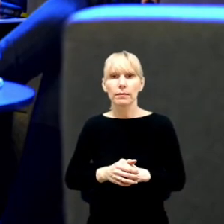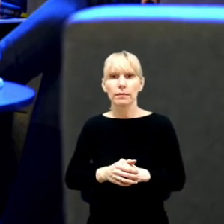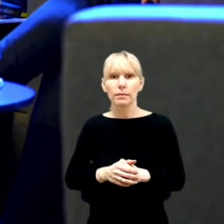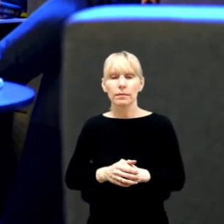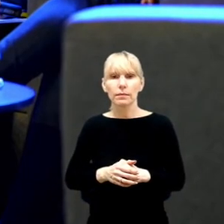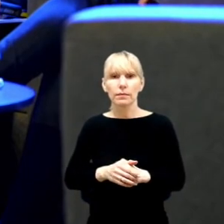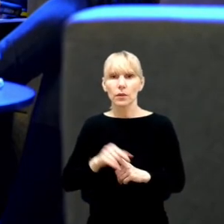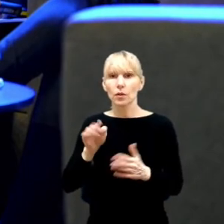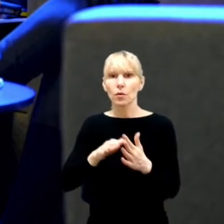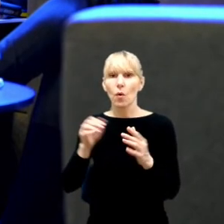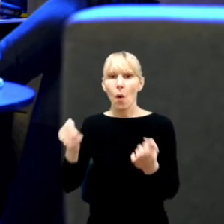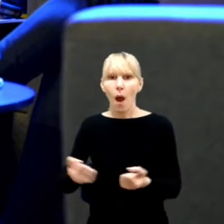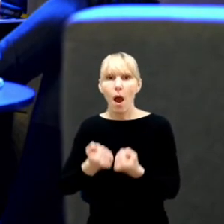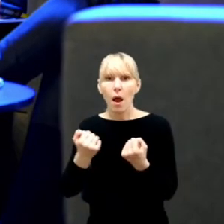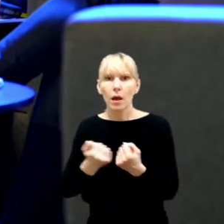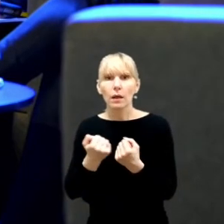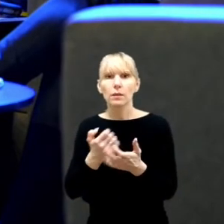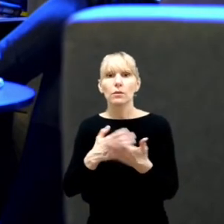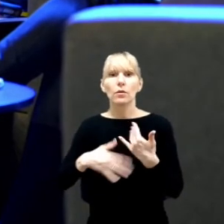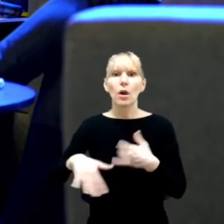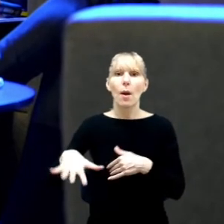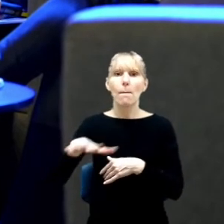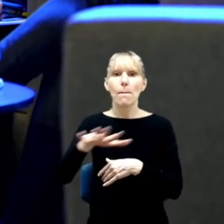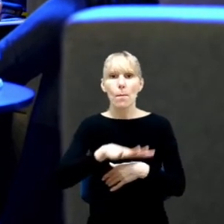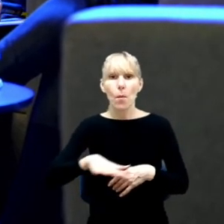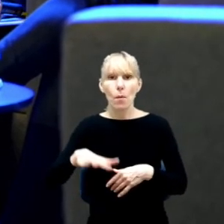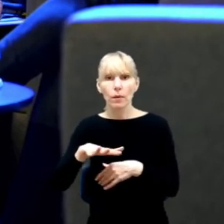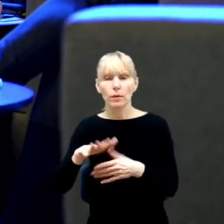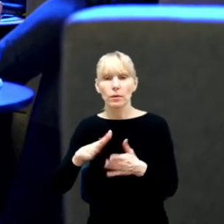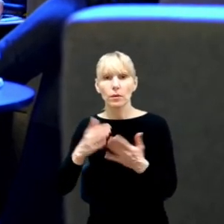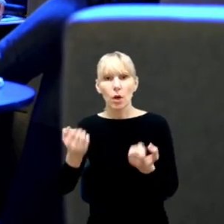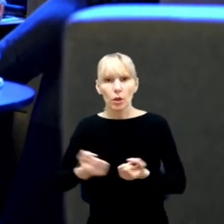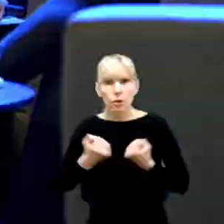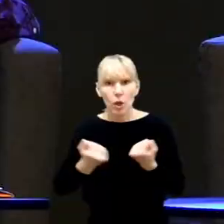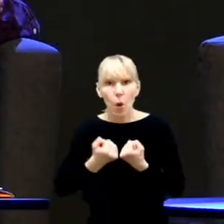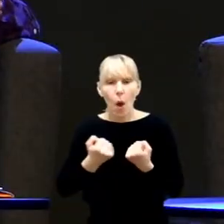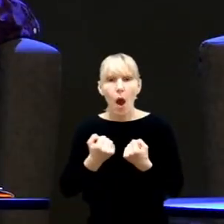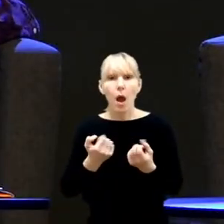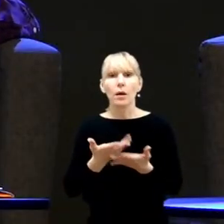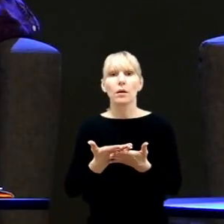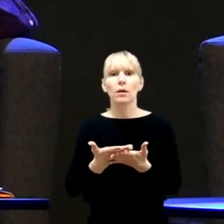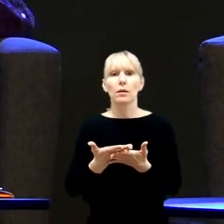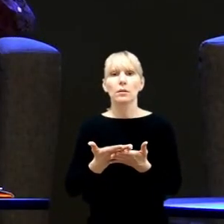podmiotów publicznych na działalność deweloperską czy kwazideweloperską.